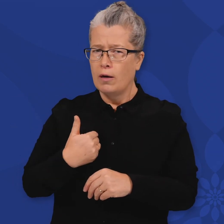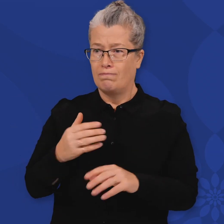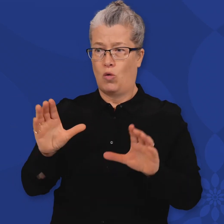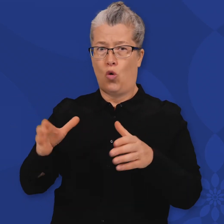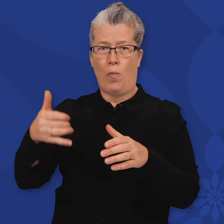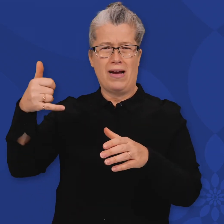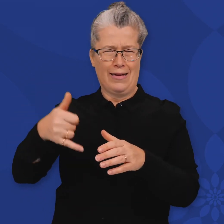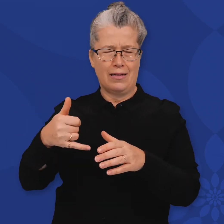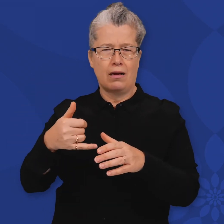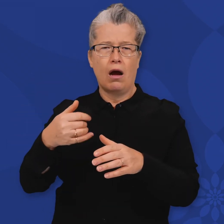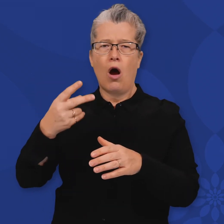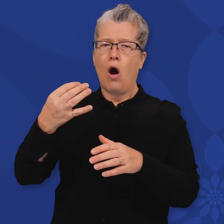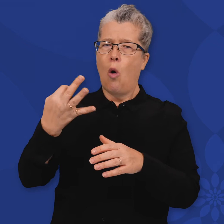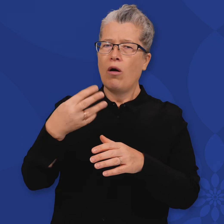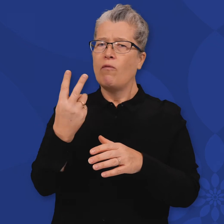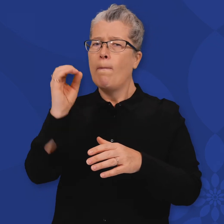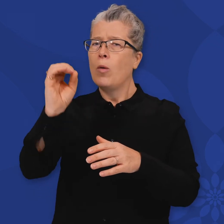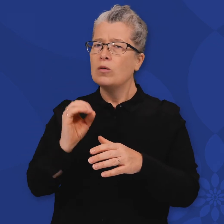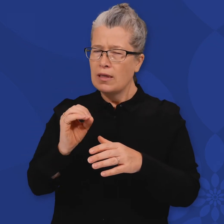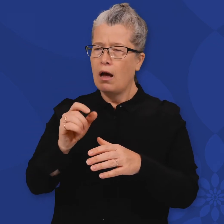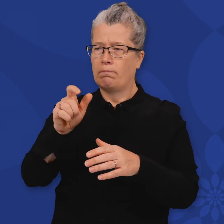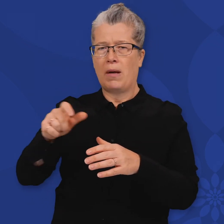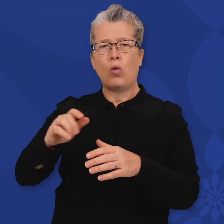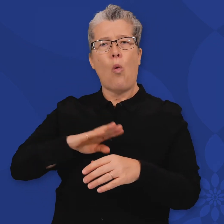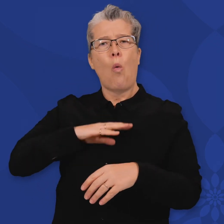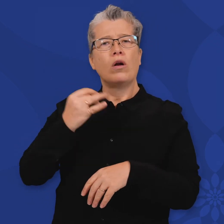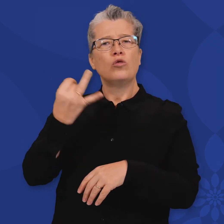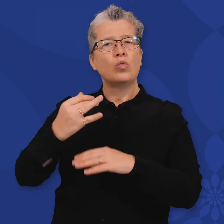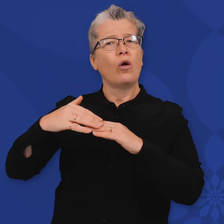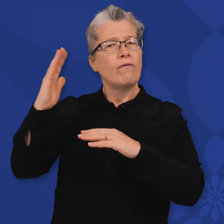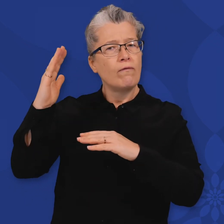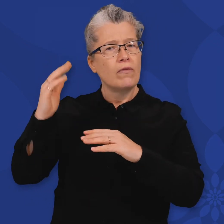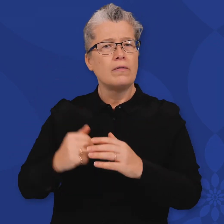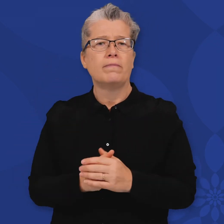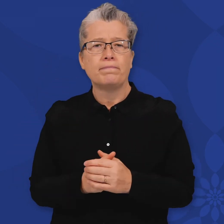varav 82 procent har gällt personer över 70 år.